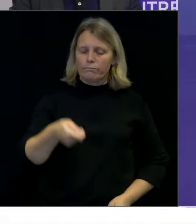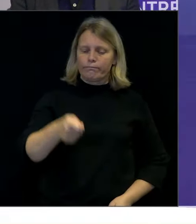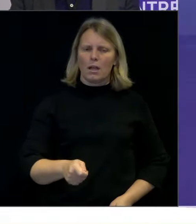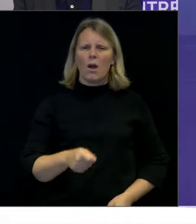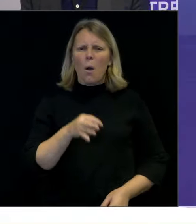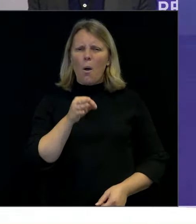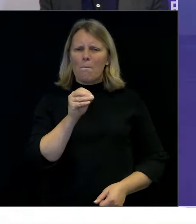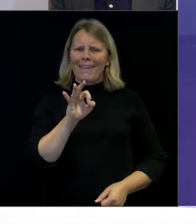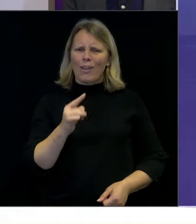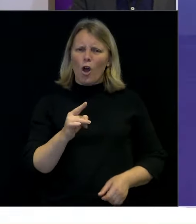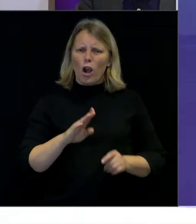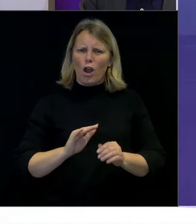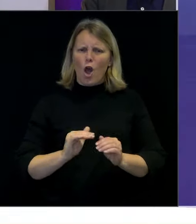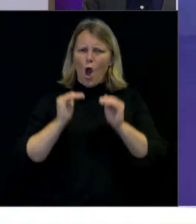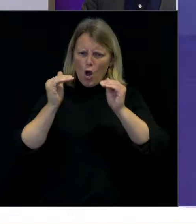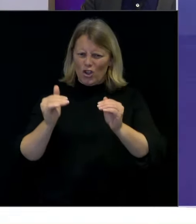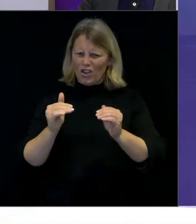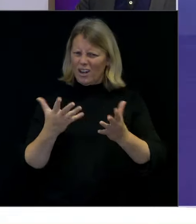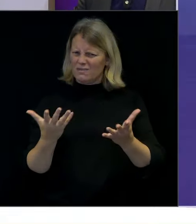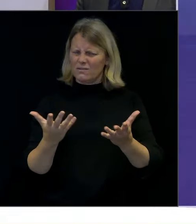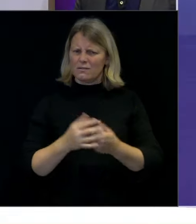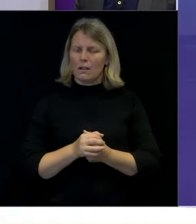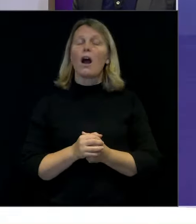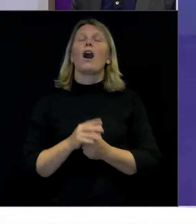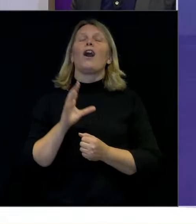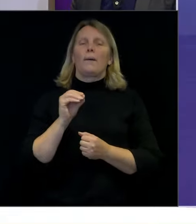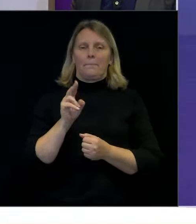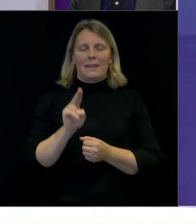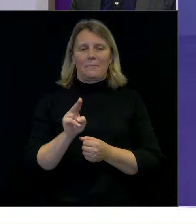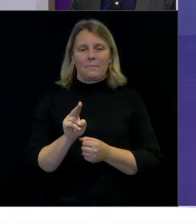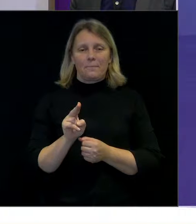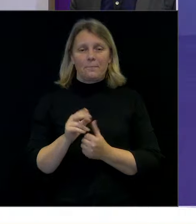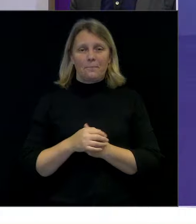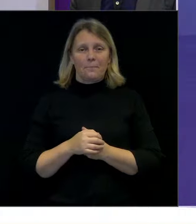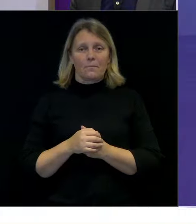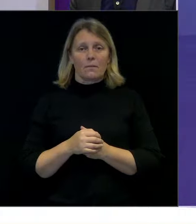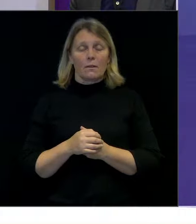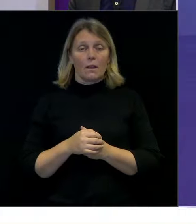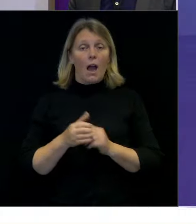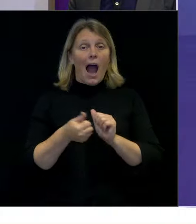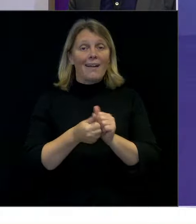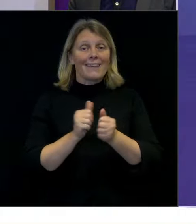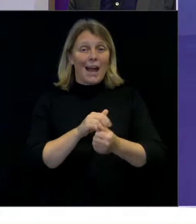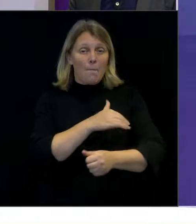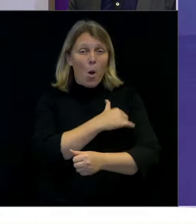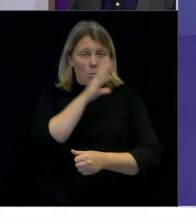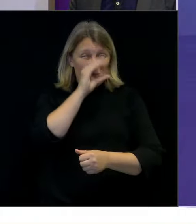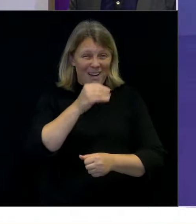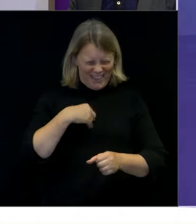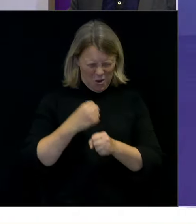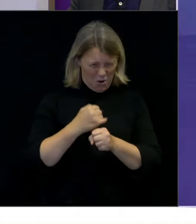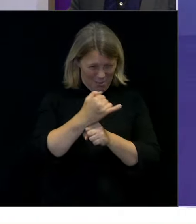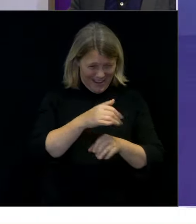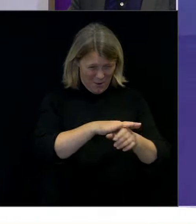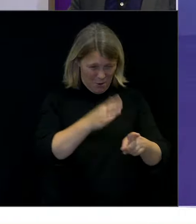engreppsblandaren till handfatet togs fram för att vissa hade svårt att använda de gamla skruvhandtagen.